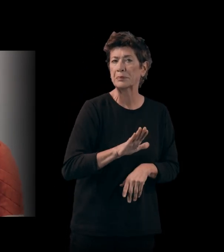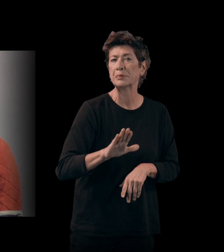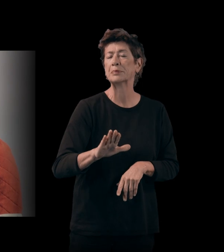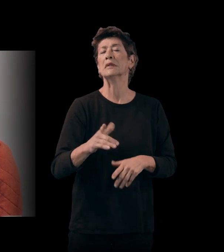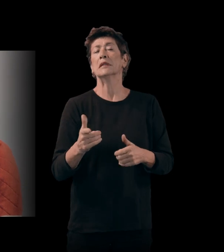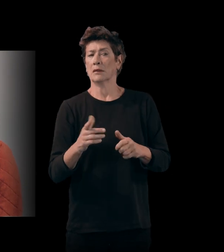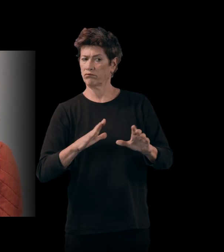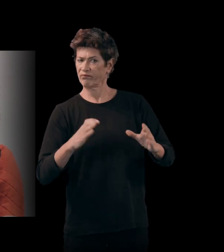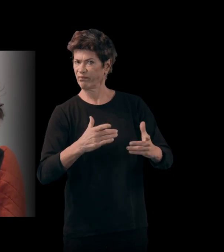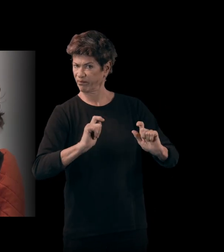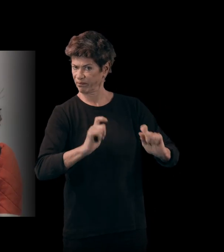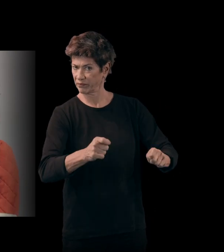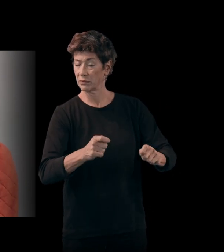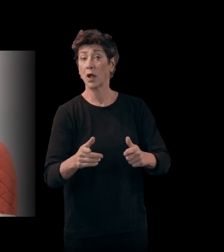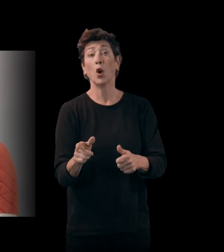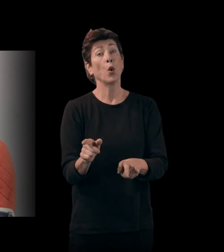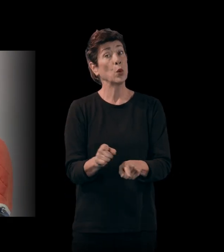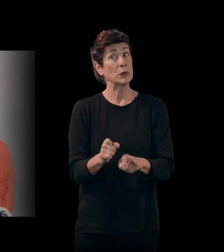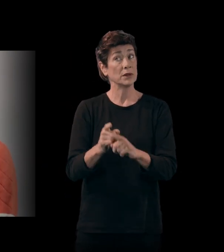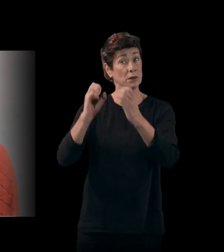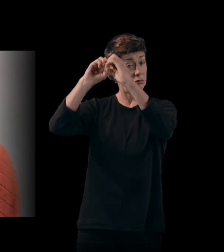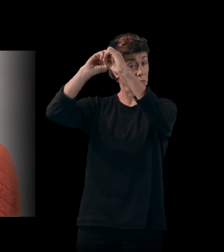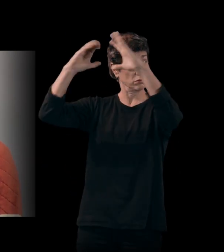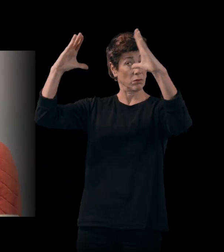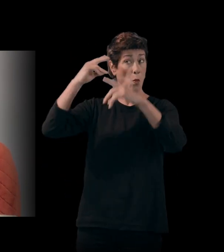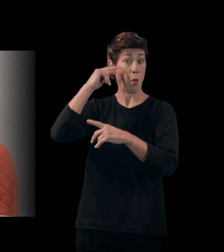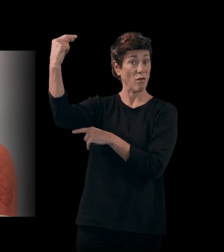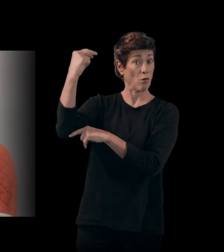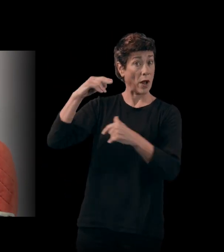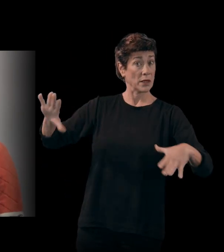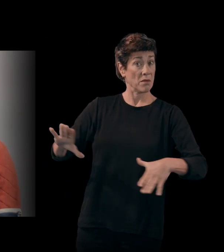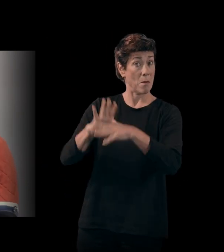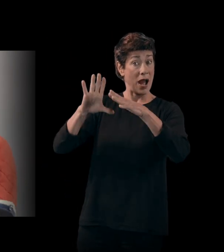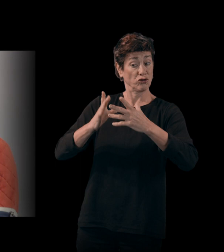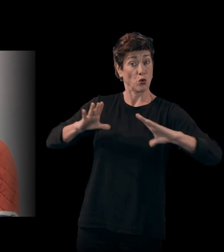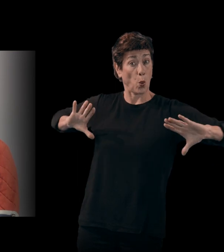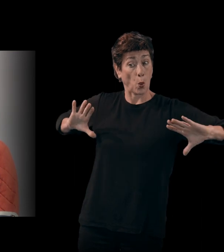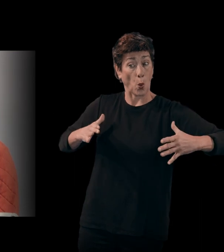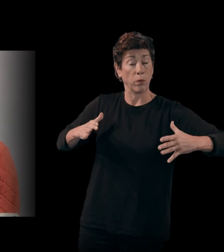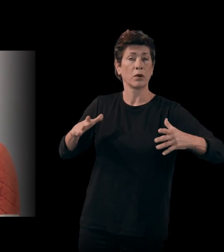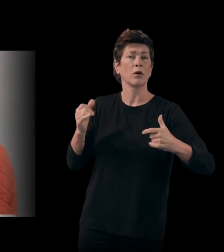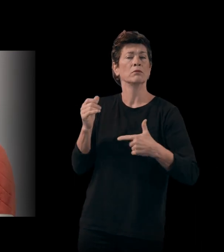Il y a aussi le fait que nous sommes perçus… Et là je dis nous, comme groupe, nous étions la délégation en